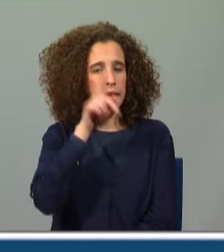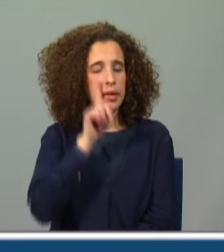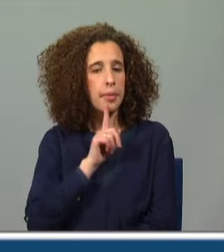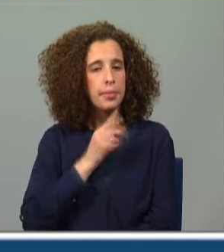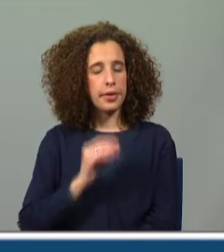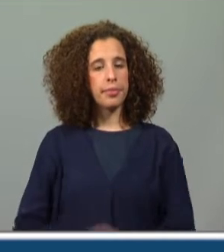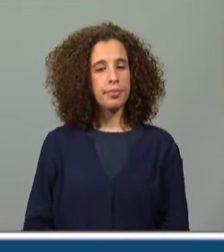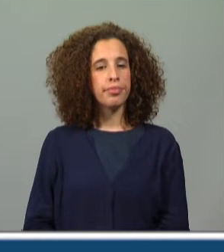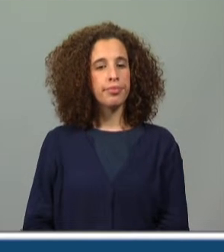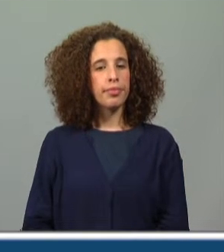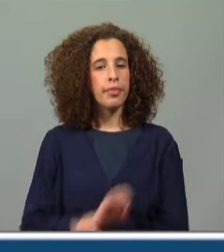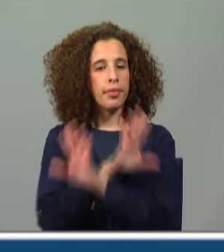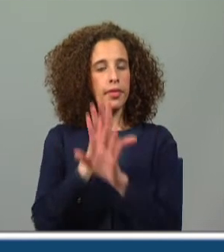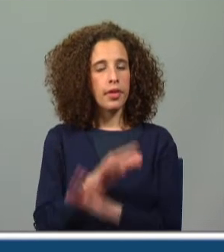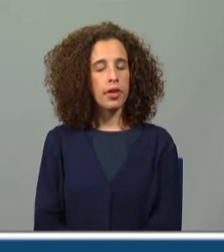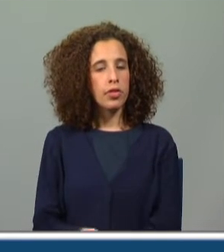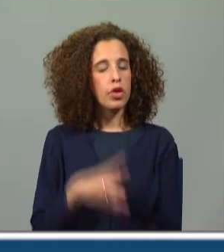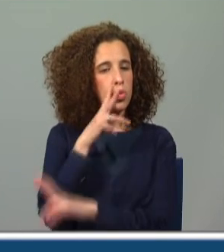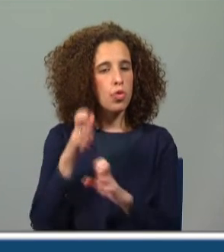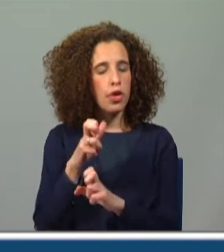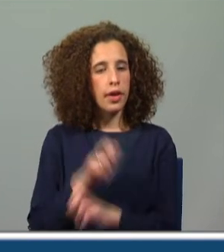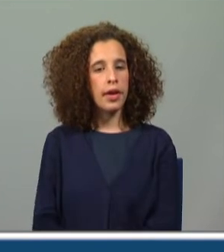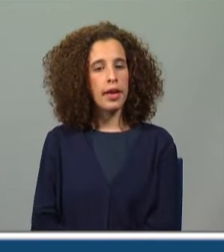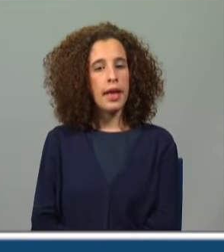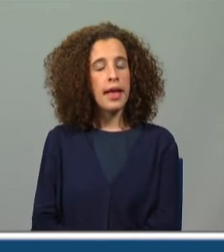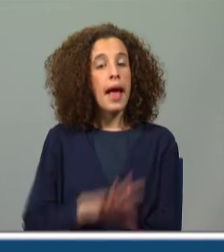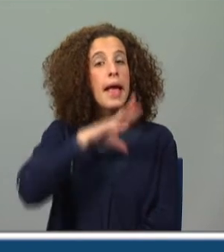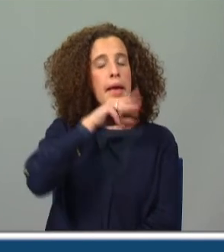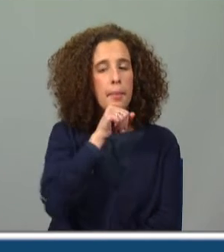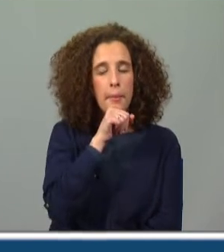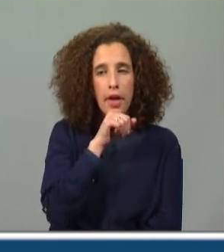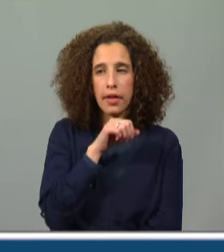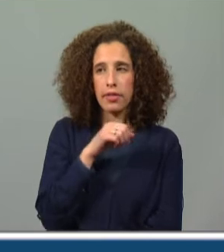é claro que não é descoberta que é horrorizada é a mãe que ficou risada com 當然不是發現它是嚇壞了一起笑的媽媽